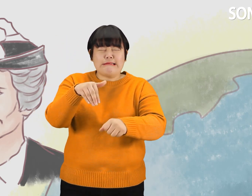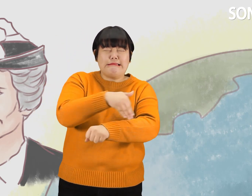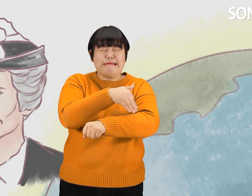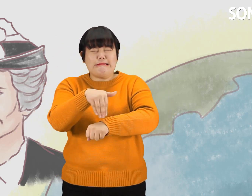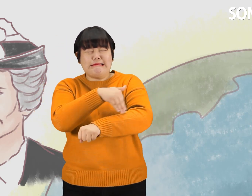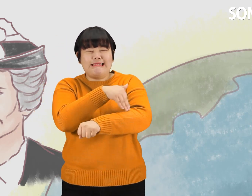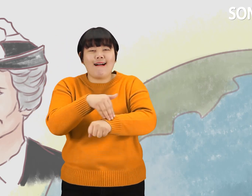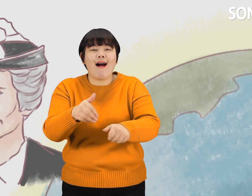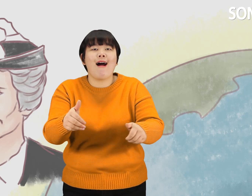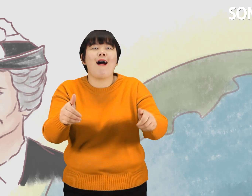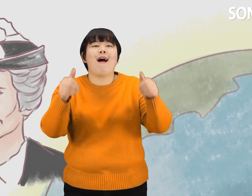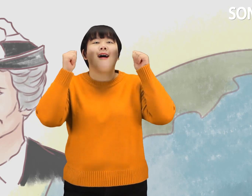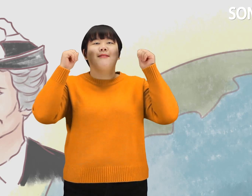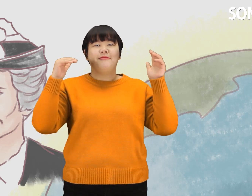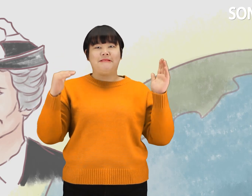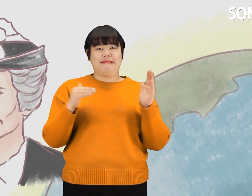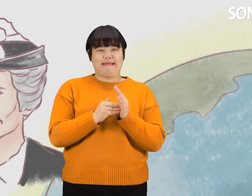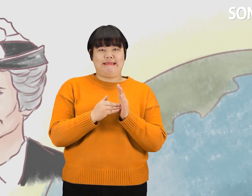最後に、ヘレンは自分の力で大学まで卒業しました。